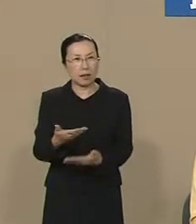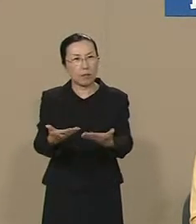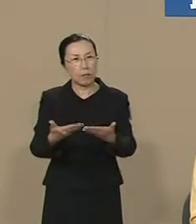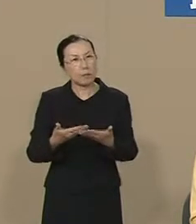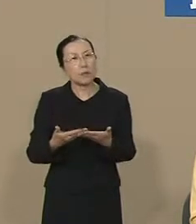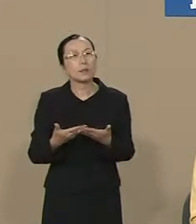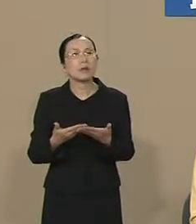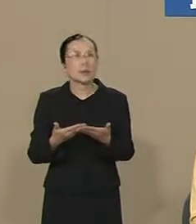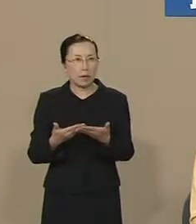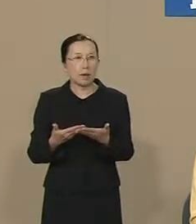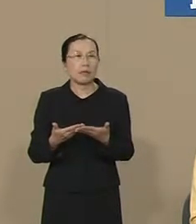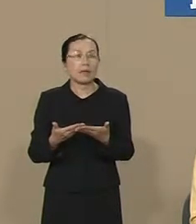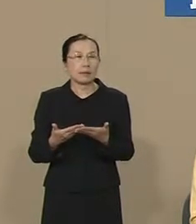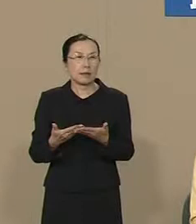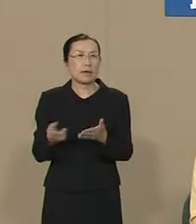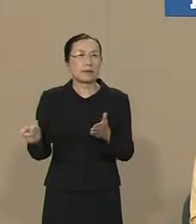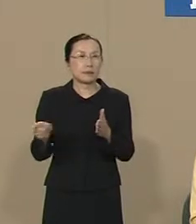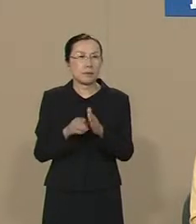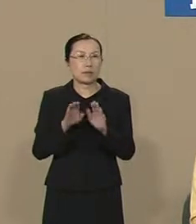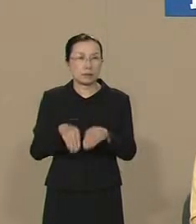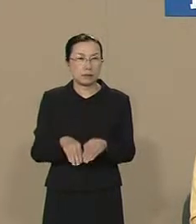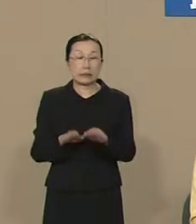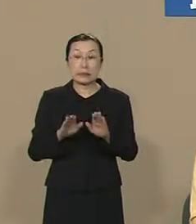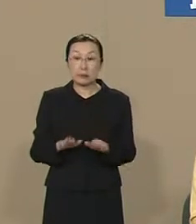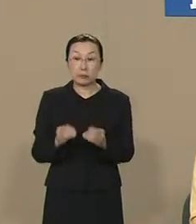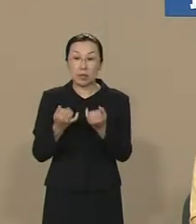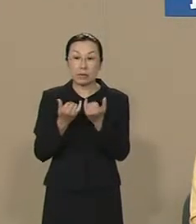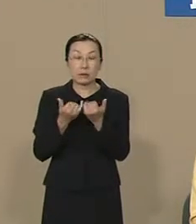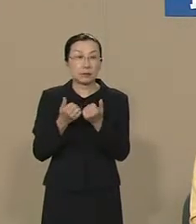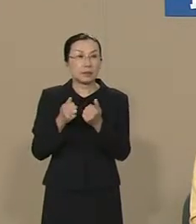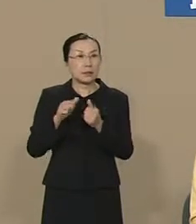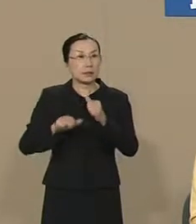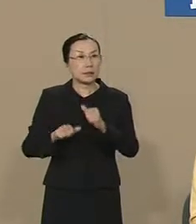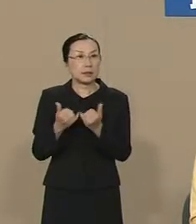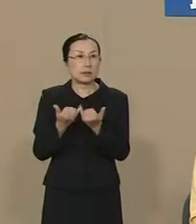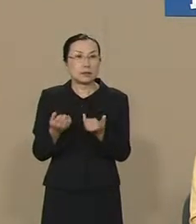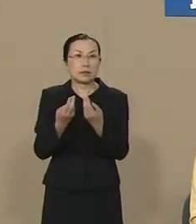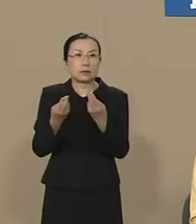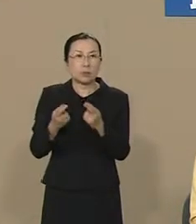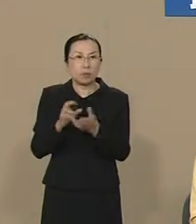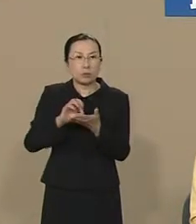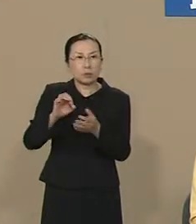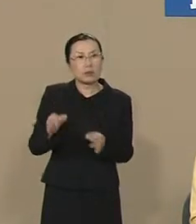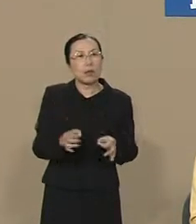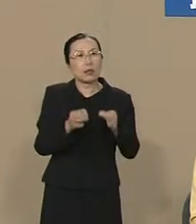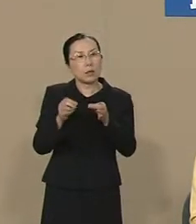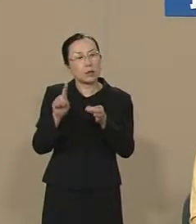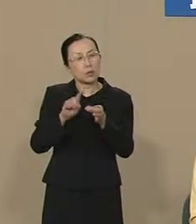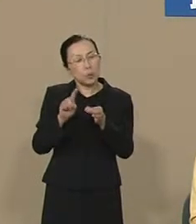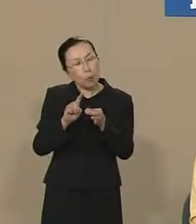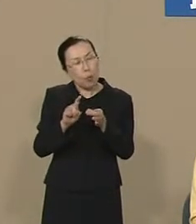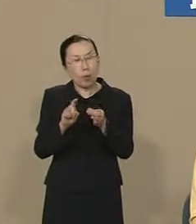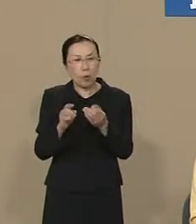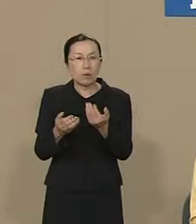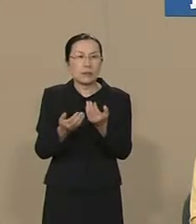今､自民党は消費税を上げて､ どのように社会保障制度を 抜本改革するかについては